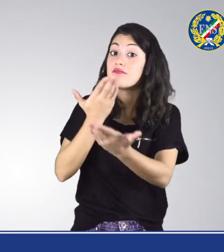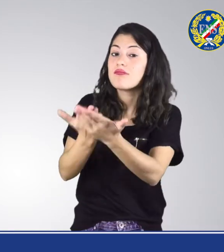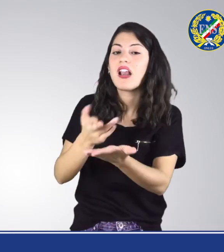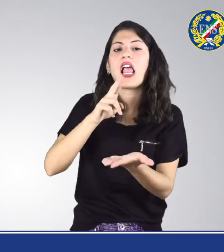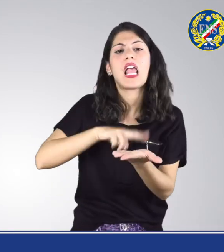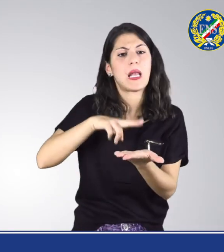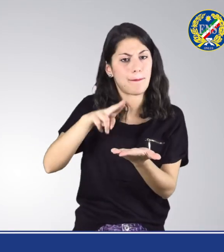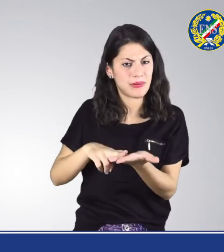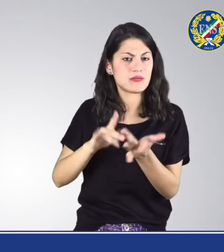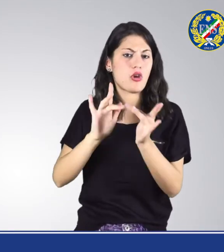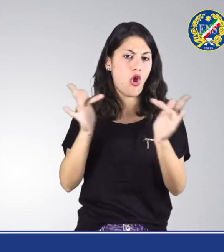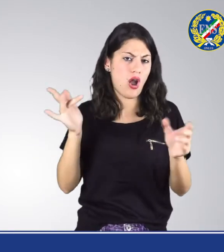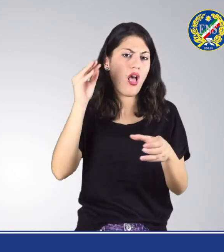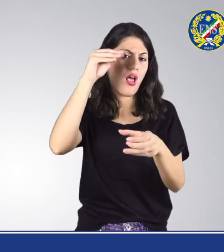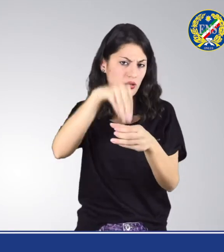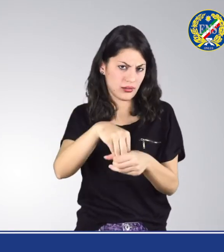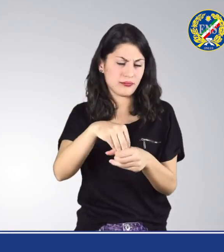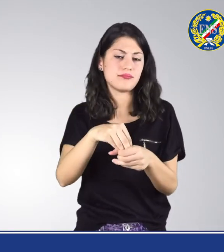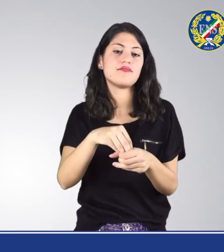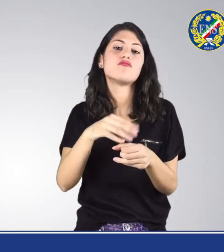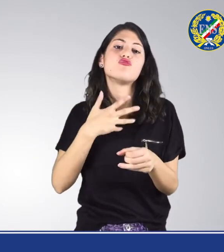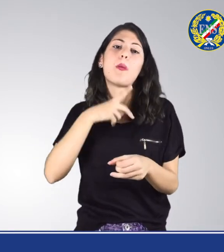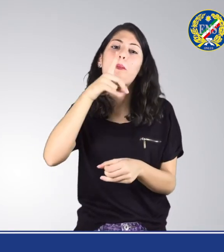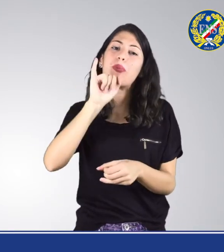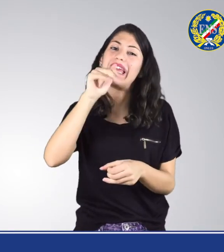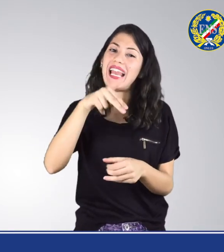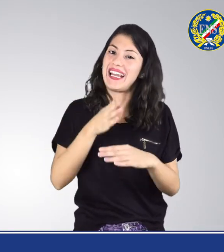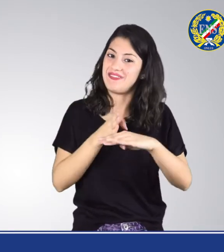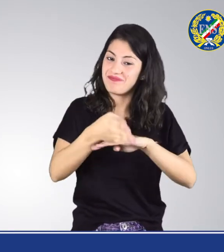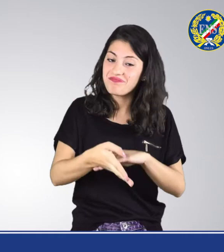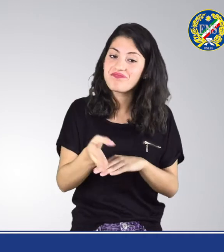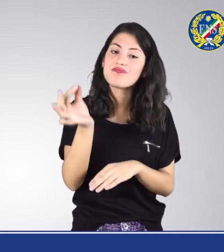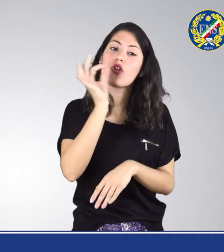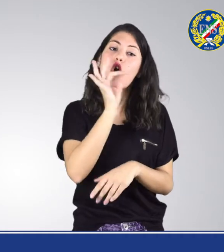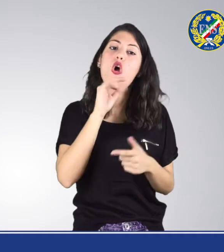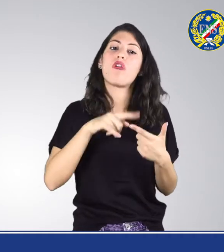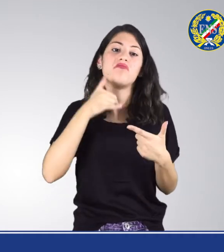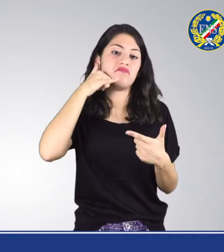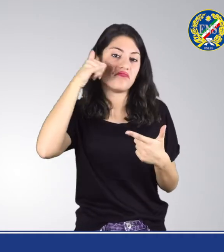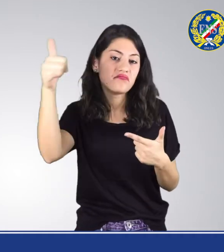La domanda può essere presentata direttamente online all'INPS con il PIN personale